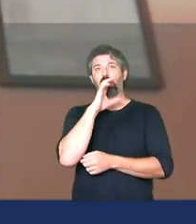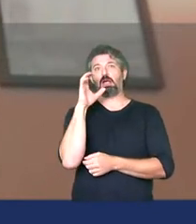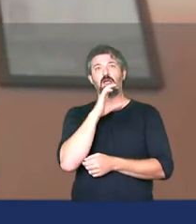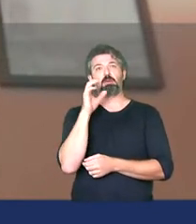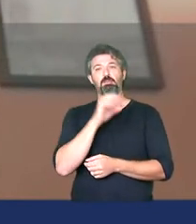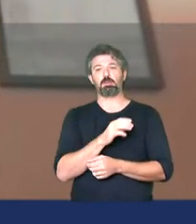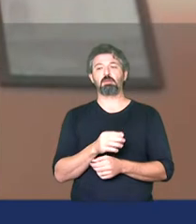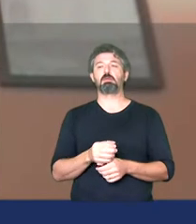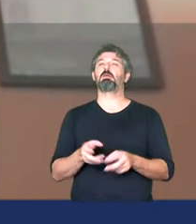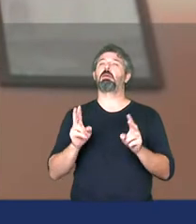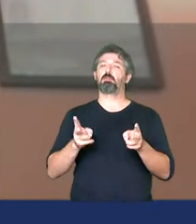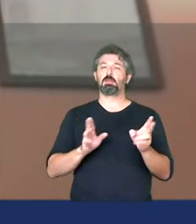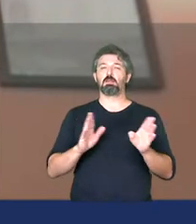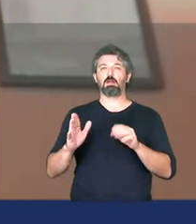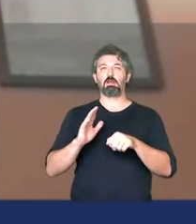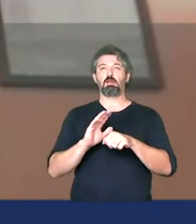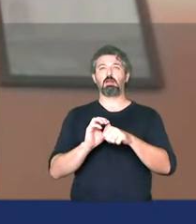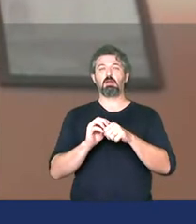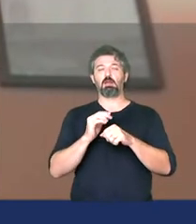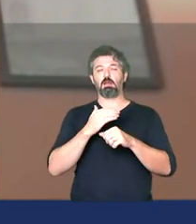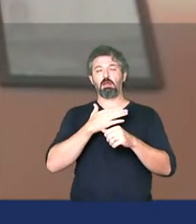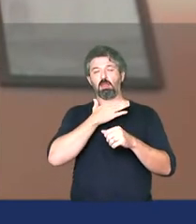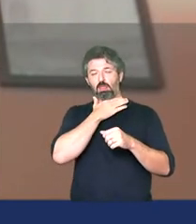MESMO NUMA CRISE ECONÔMICA COMO ESSA, SE O CONGRESSO